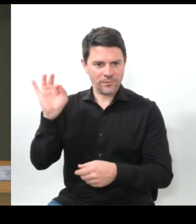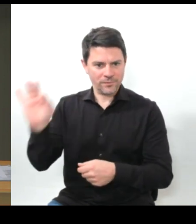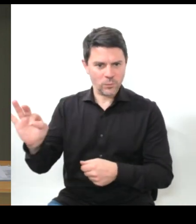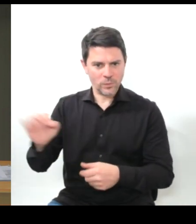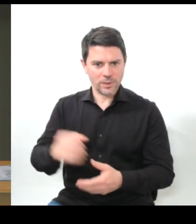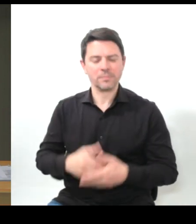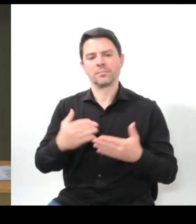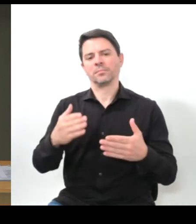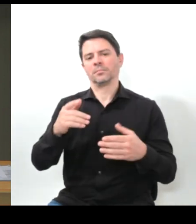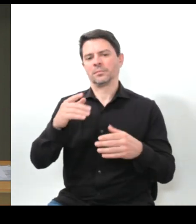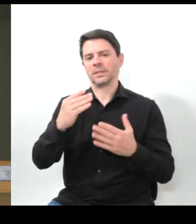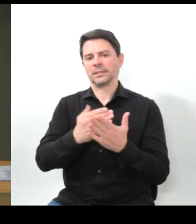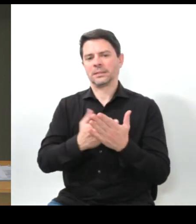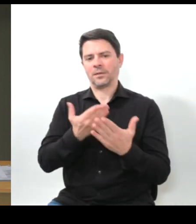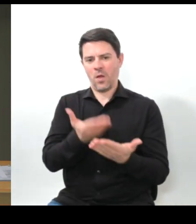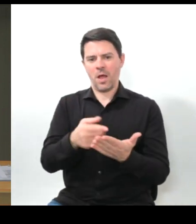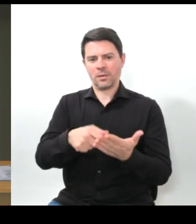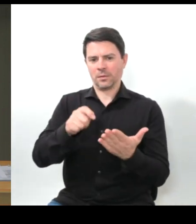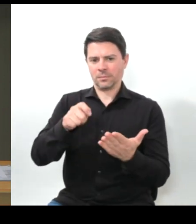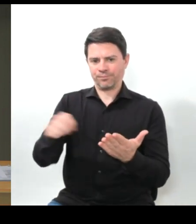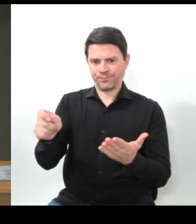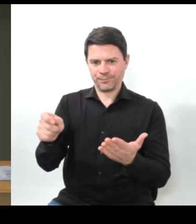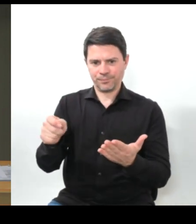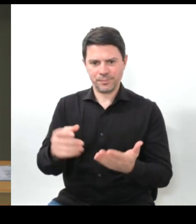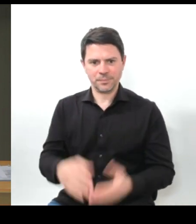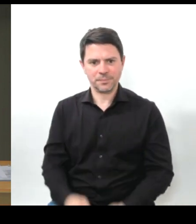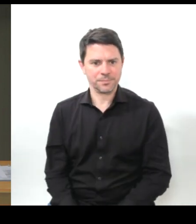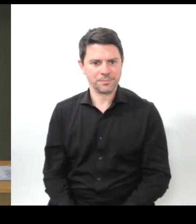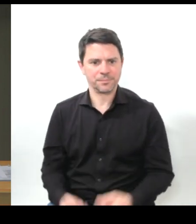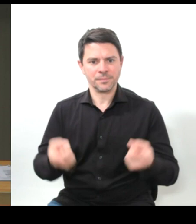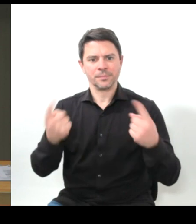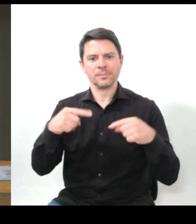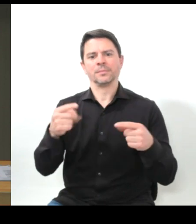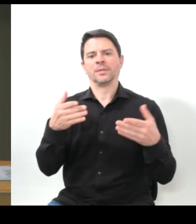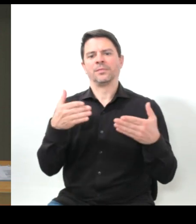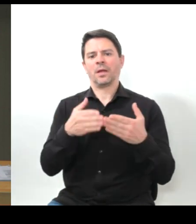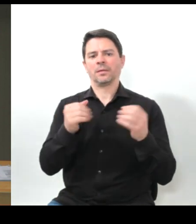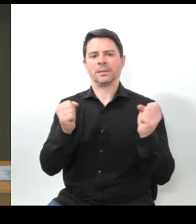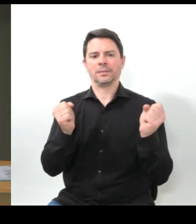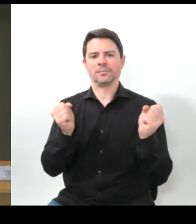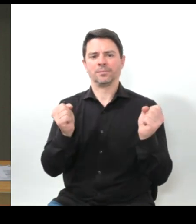Ich möchte gerne noch darauf hinweisen, dass das Essen hier im Plenarsaal nicht gestattet ist.